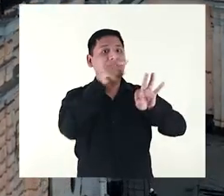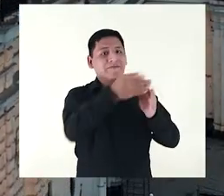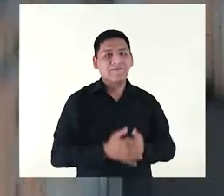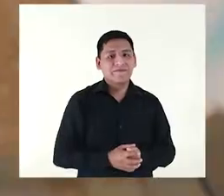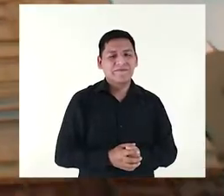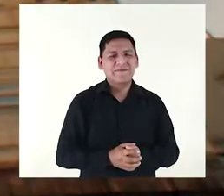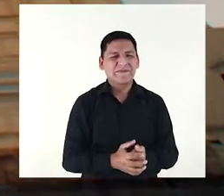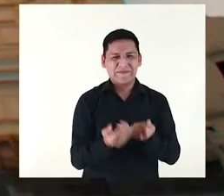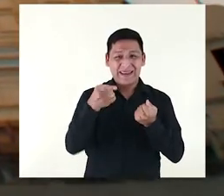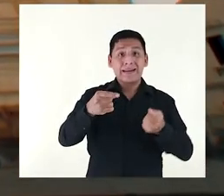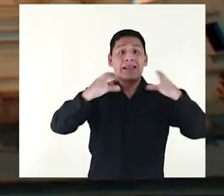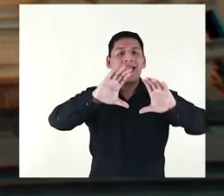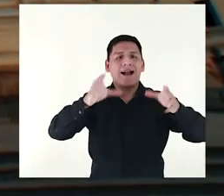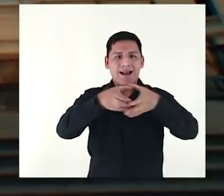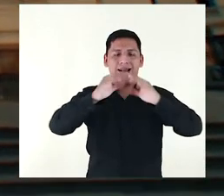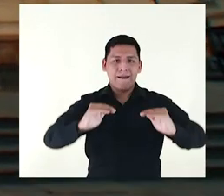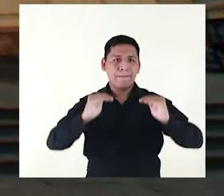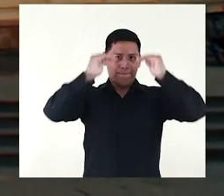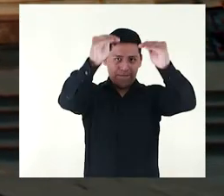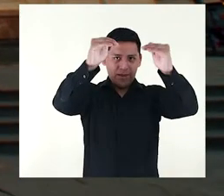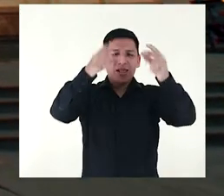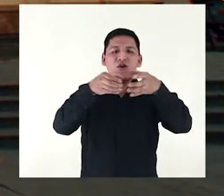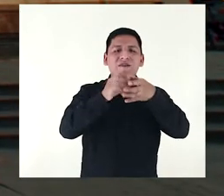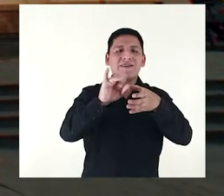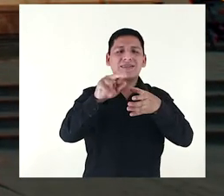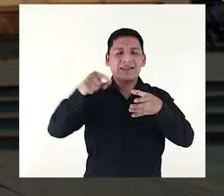Esta es la casa mayor de la orden franciscana en el Perú,